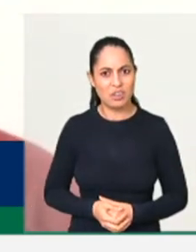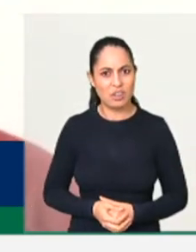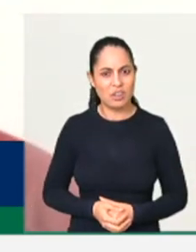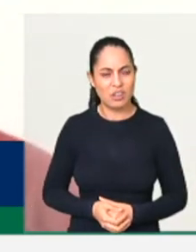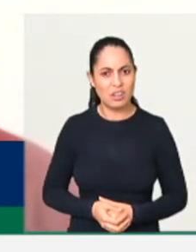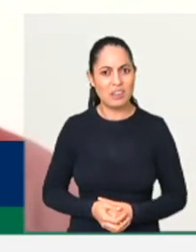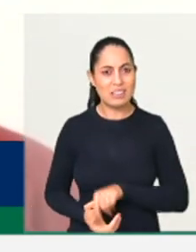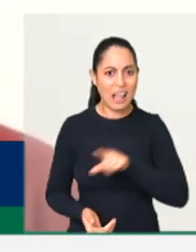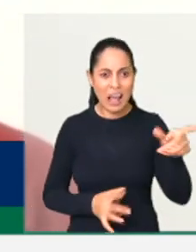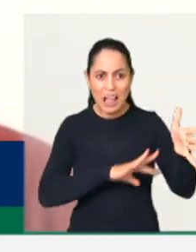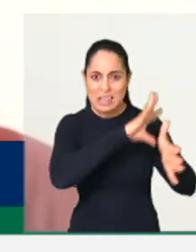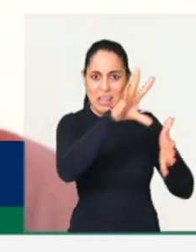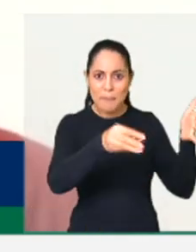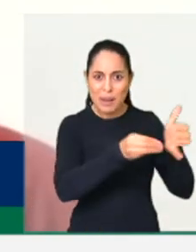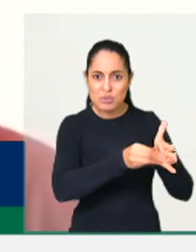ARGUMENTO DE QUE ESTÁ SEM OPERAÇÃO NÃO JUSTIFICA